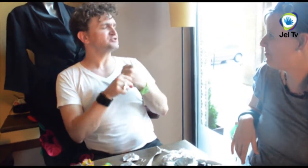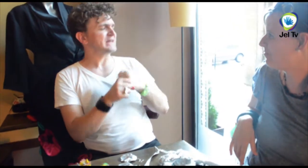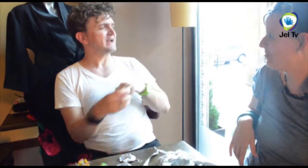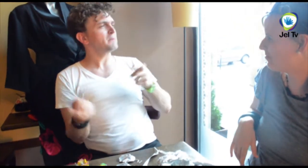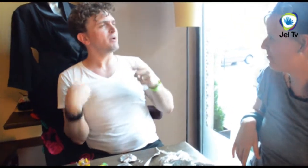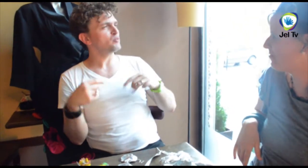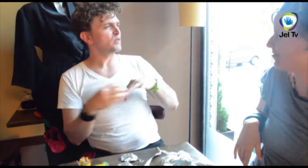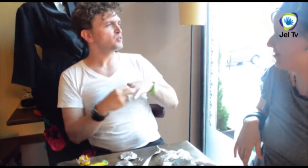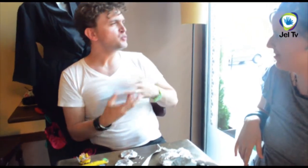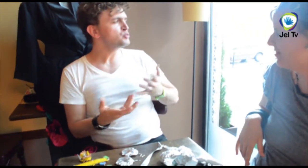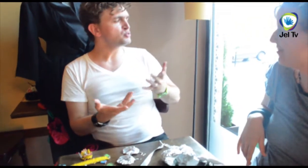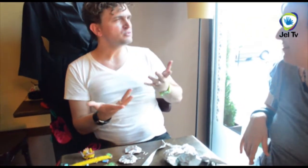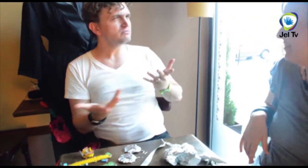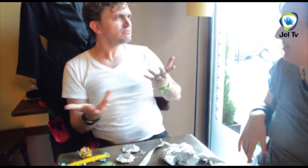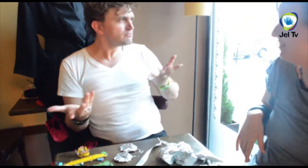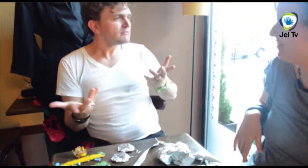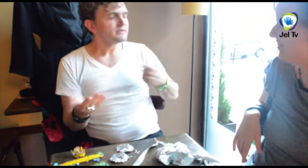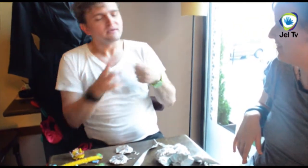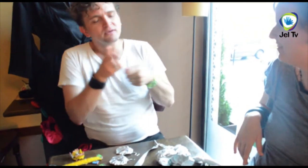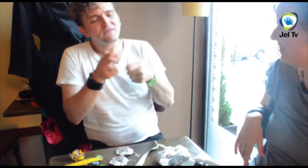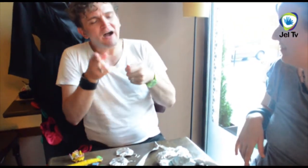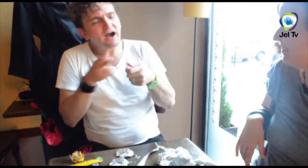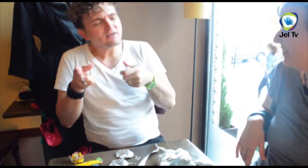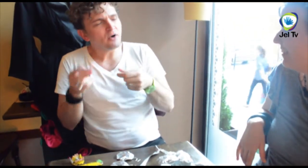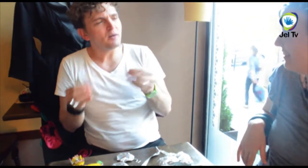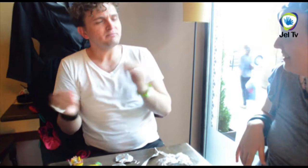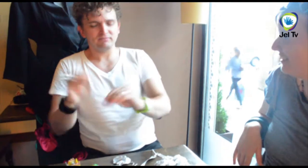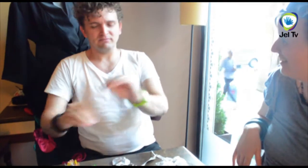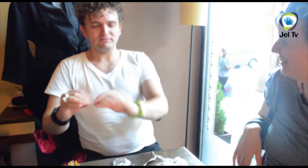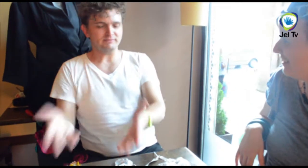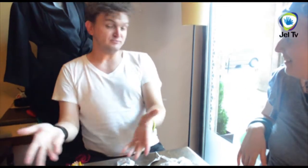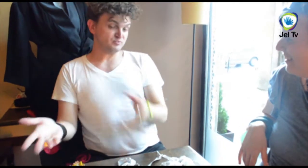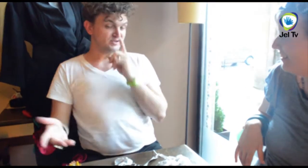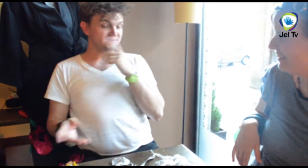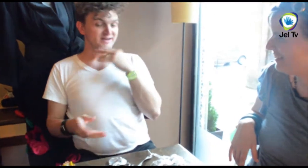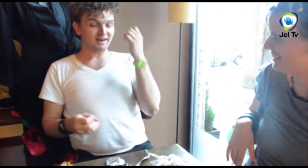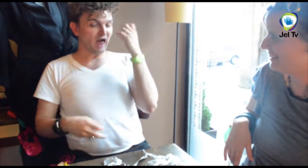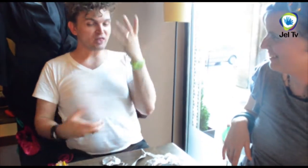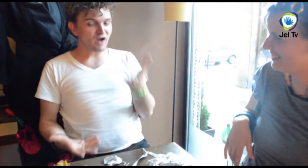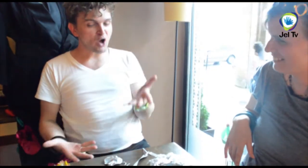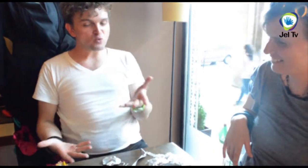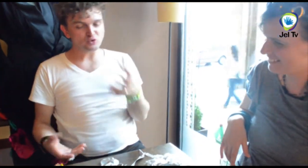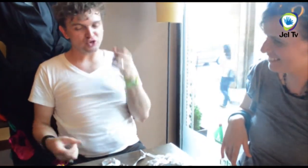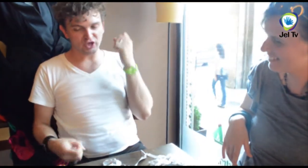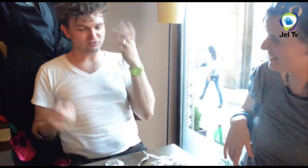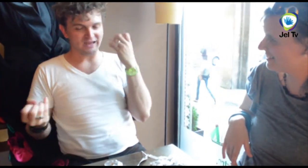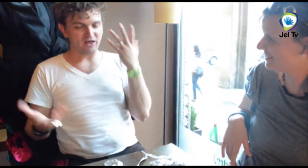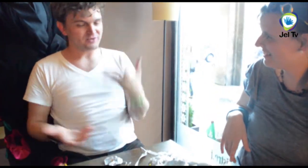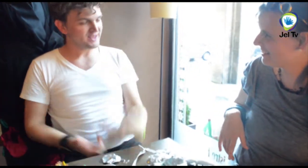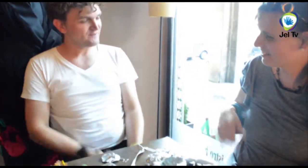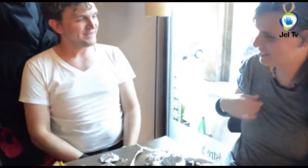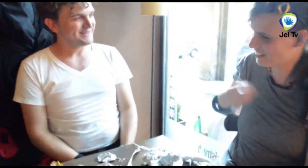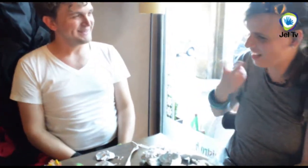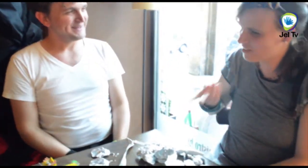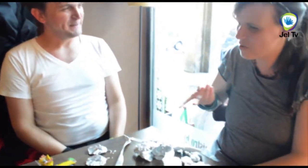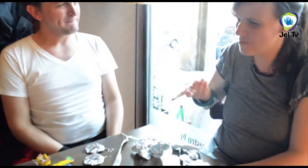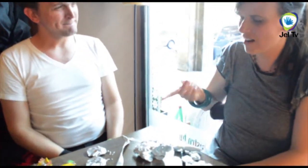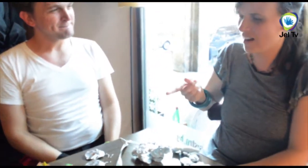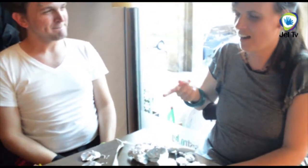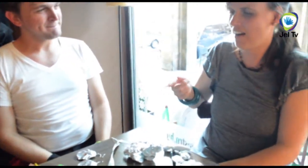és gondoltam, miért ne csináljak ebből gyűrűt... Vágtam darabokra, és összeraktam, Szép és ez látványos, kreatív dolog.